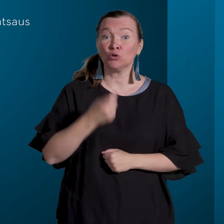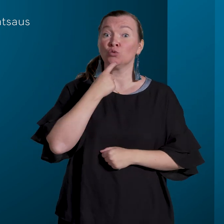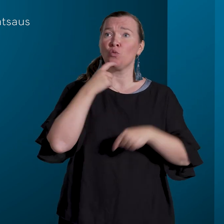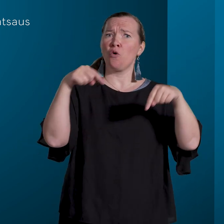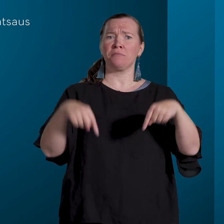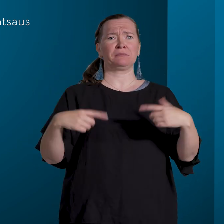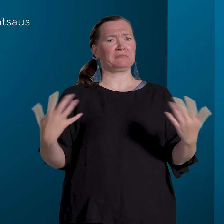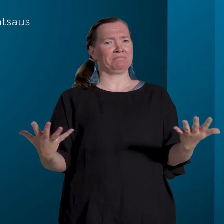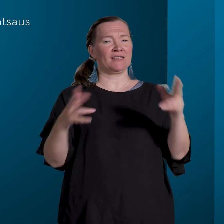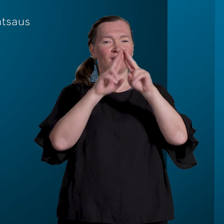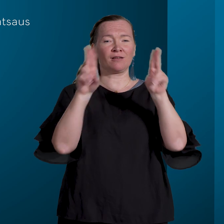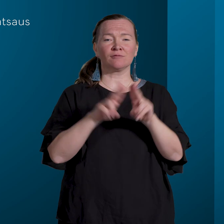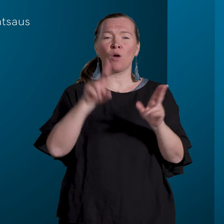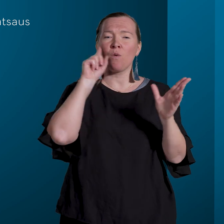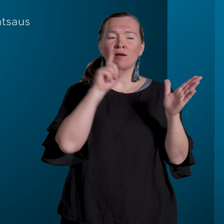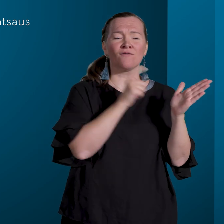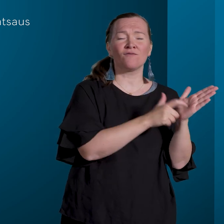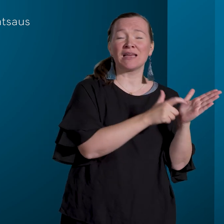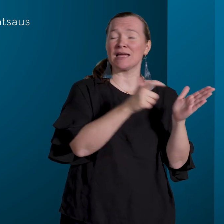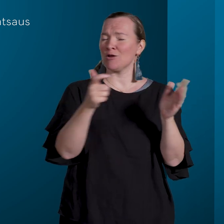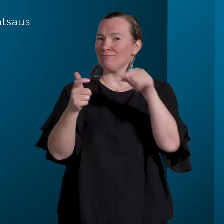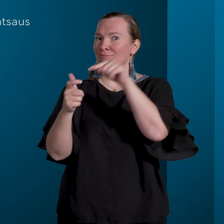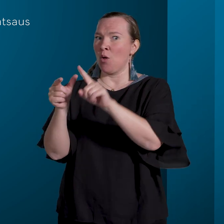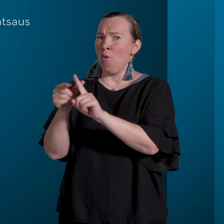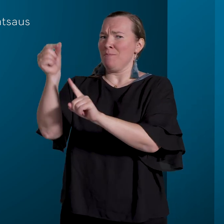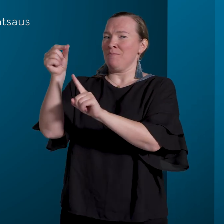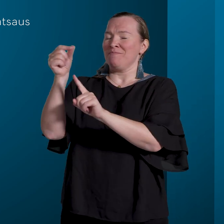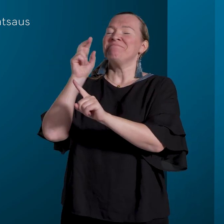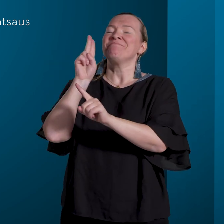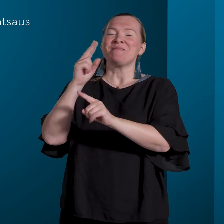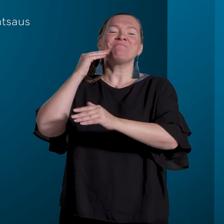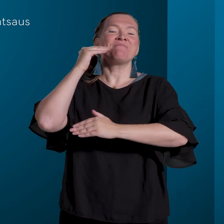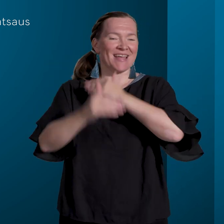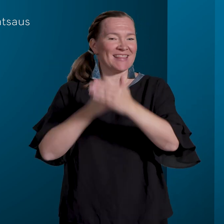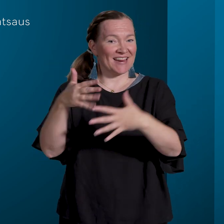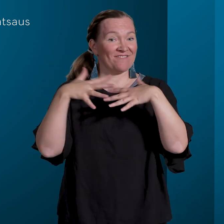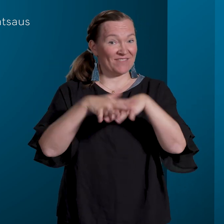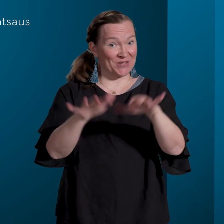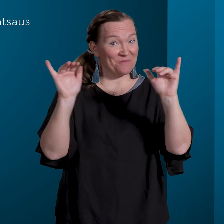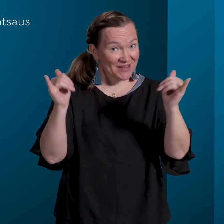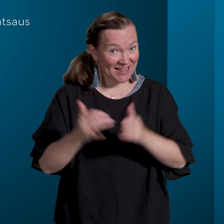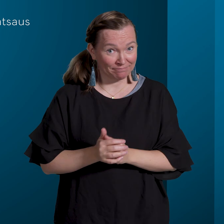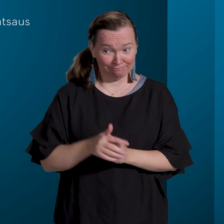Suomessa viikko huipentuu tuttuun tapaan Verkkobileisiin.